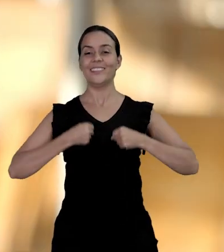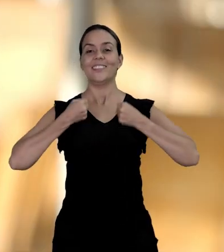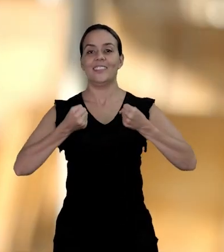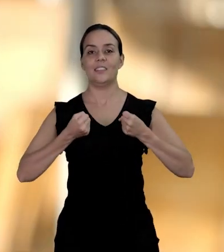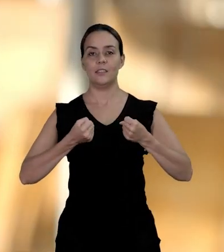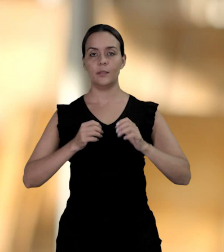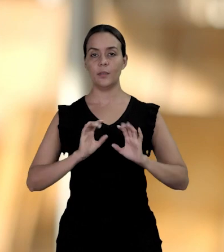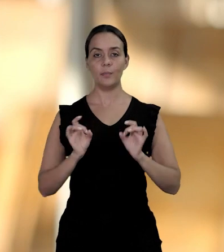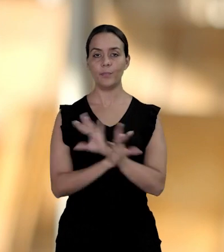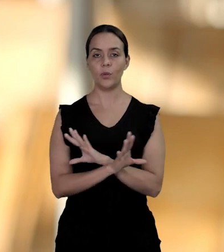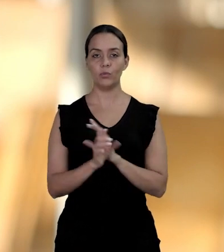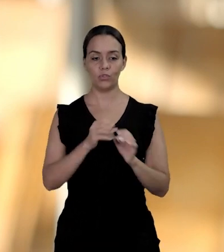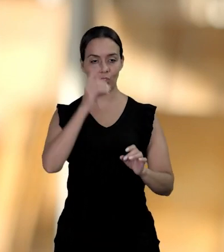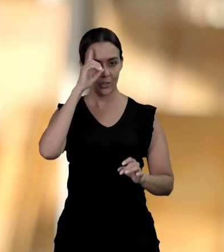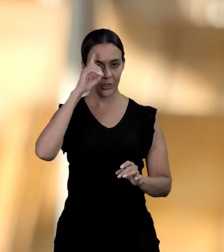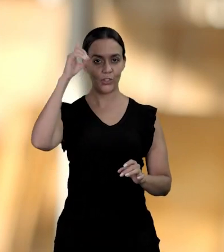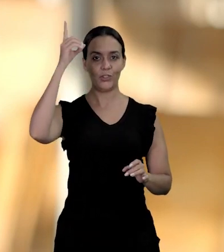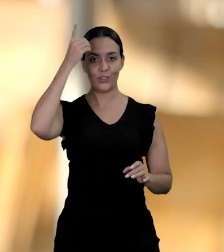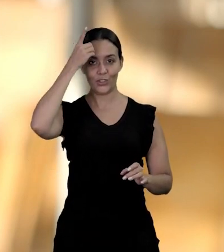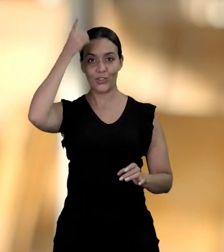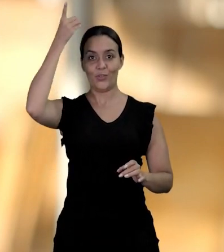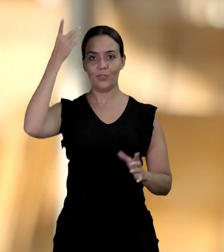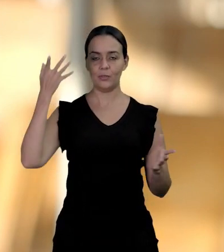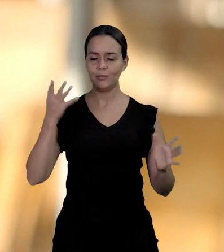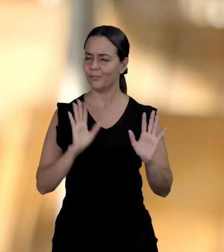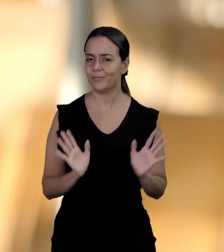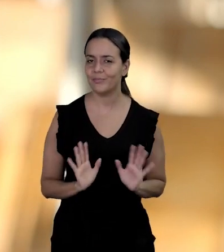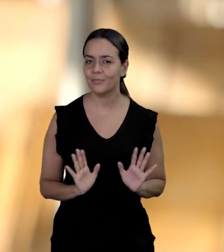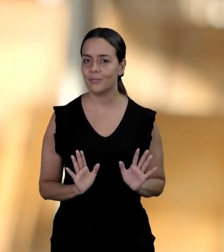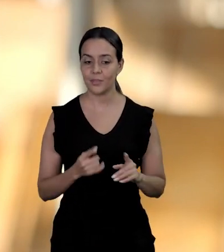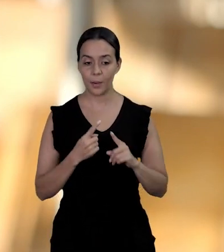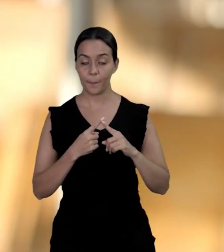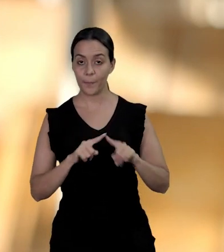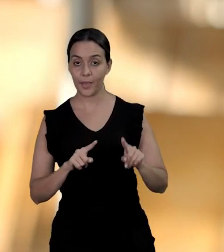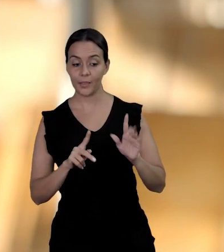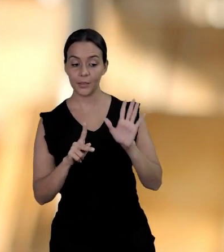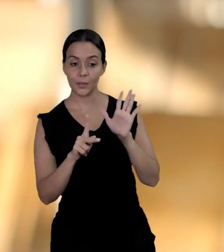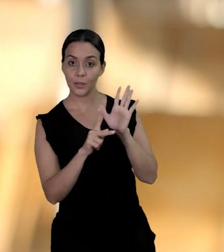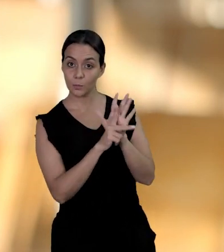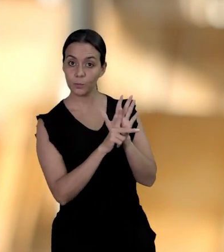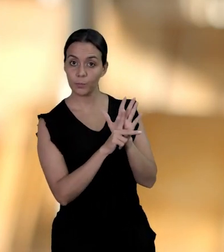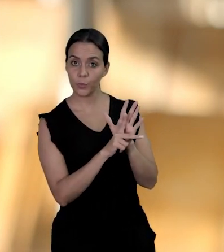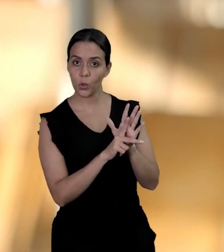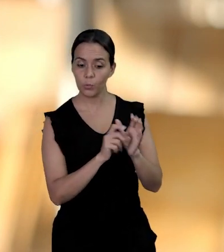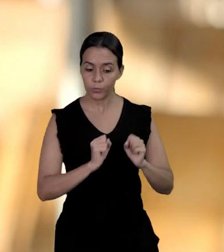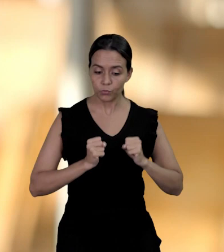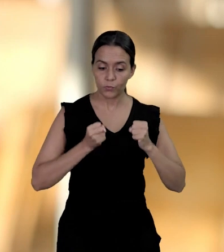E não, é esforço, é uma técnica louca. Só que as pessoas não aprenderam ainda a encenar a própria vida.